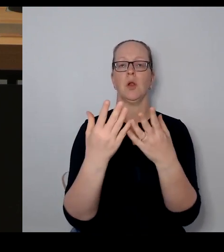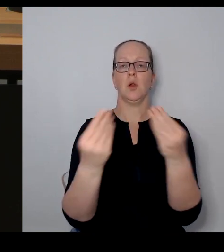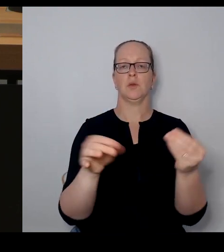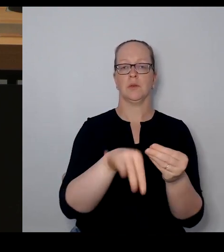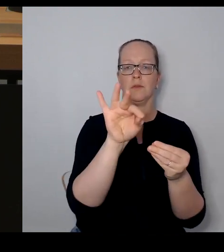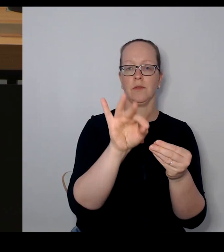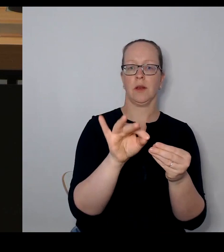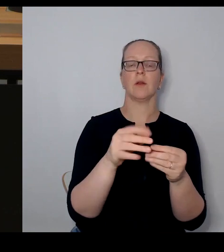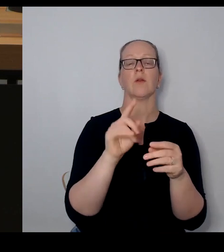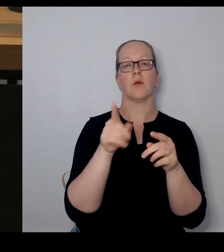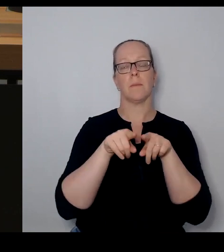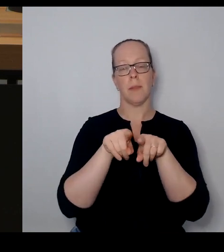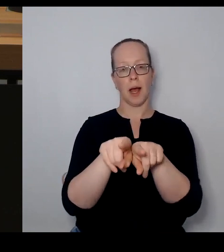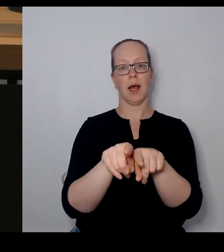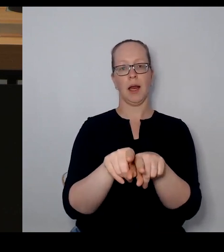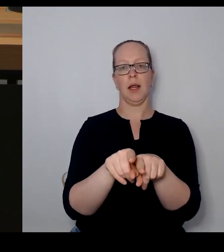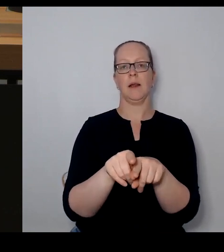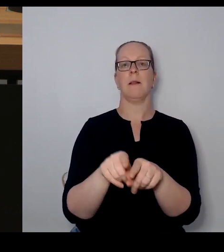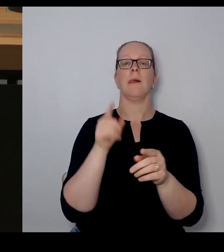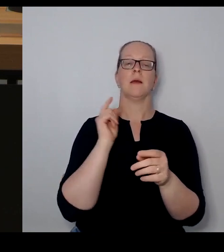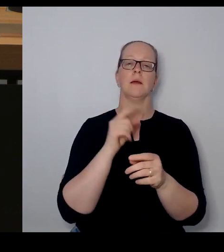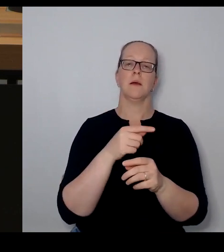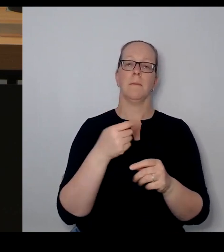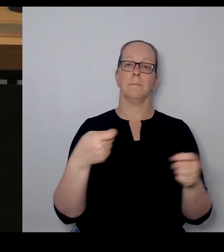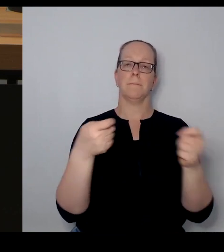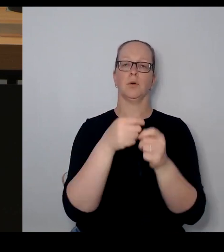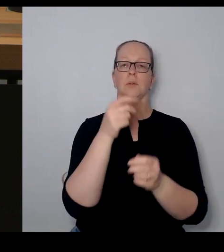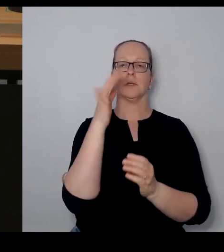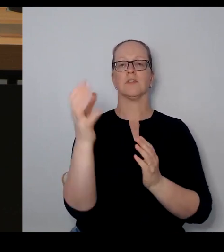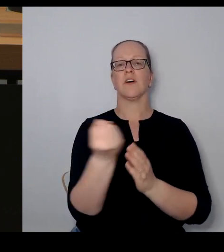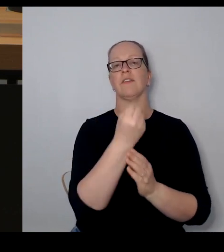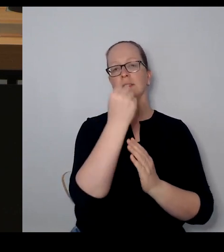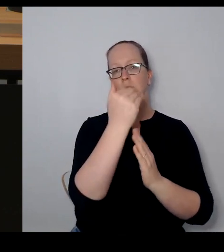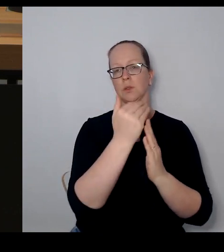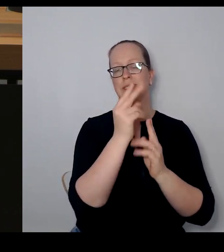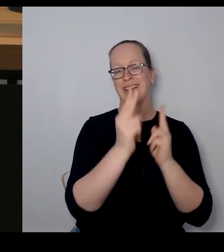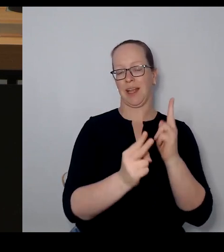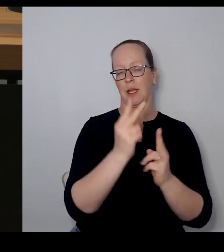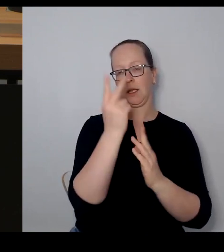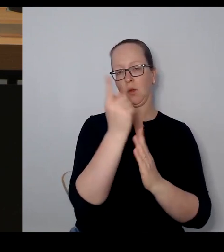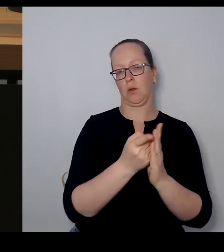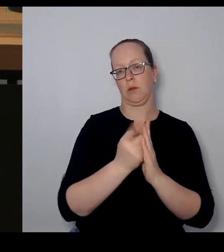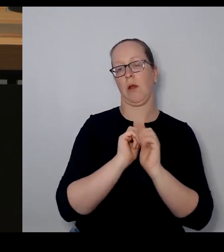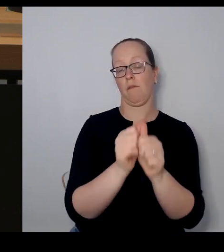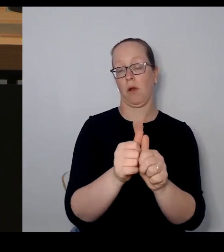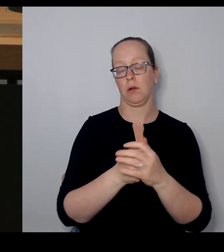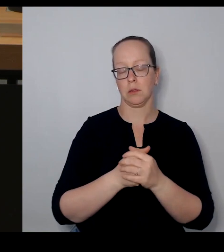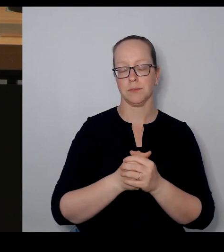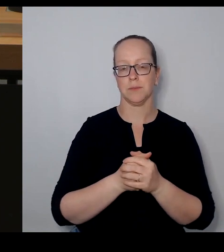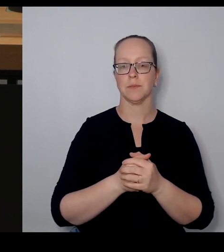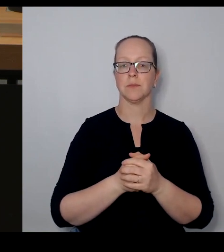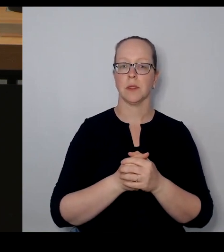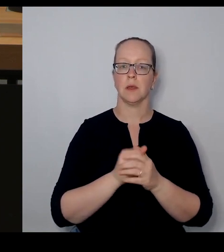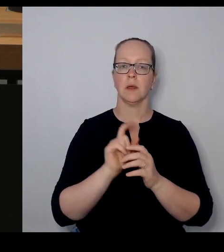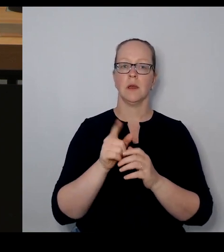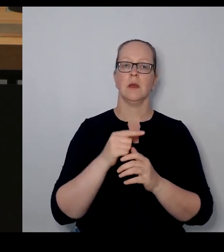Aus aktuellem Anlass möchte ich ebenfalls auf die Empfehlung des Rechnungshofs eingehen, die Hauptstadtzulage zu überprüfen. Die Hauptstadtzulage wurde